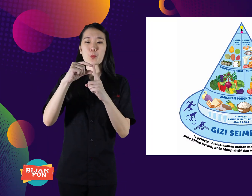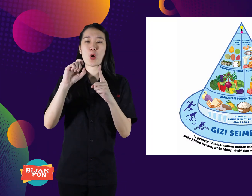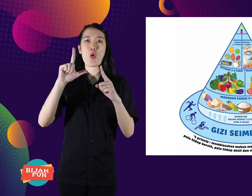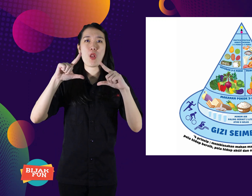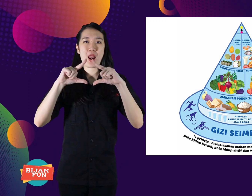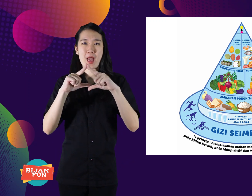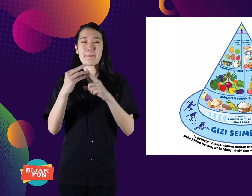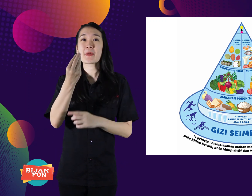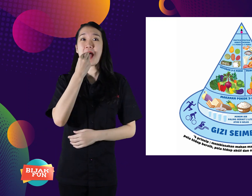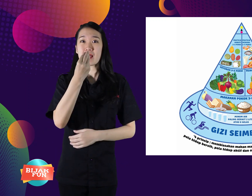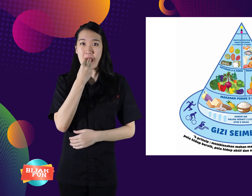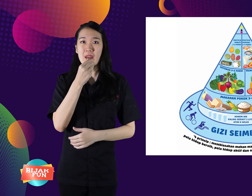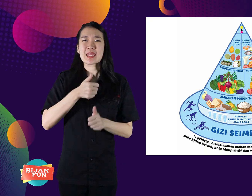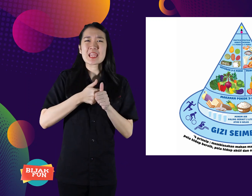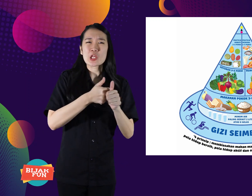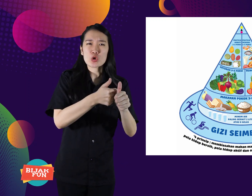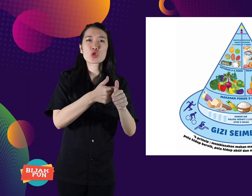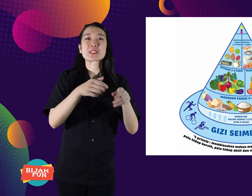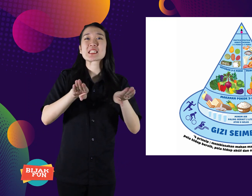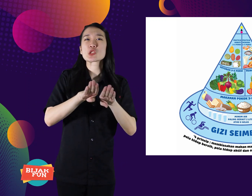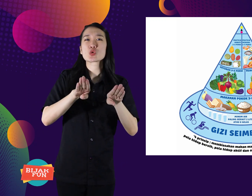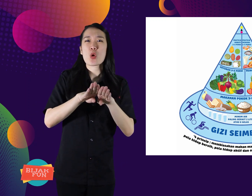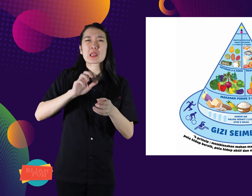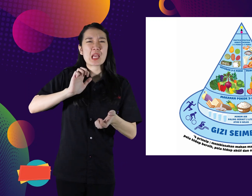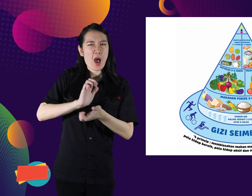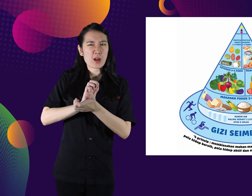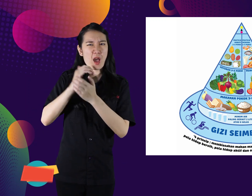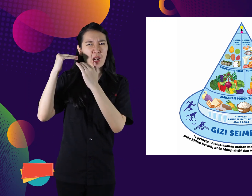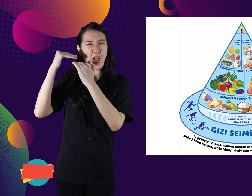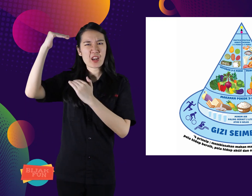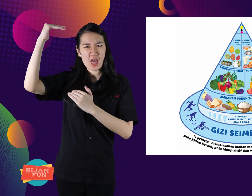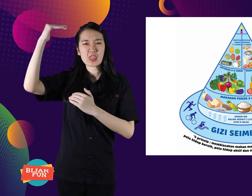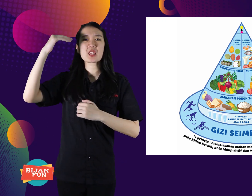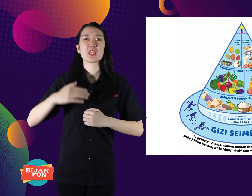Maka aturlah pola makan, disesuaikan dengan kondisi tekanan darah.